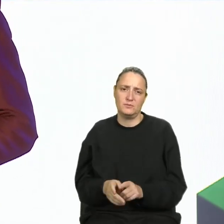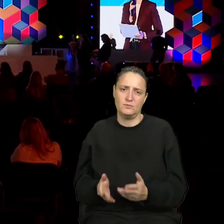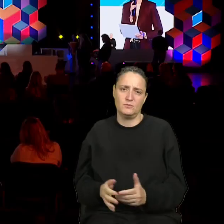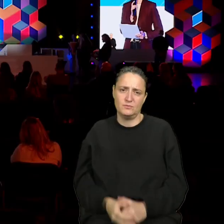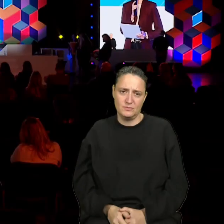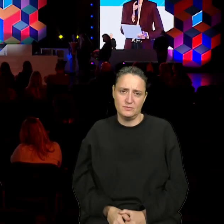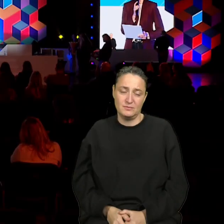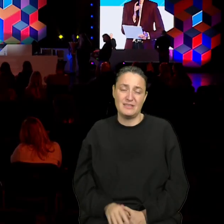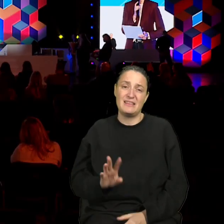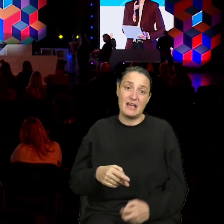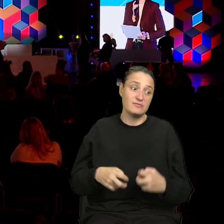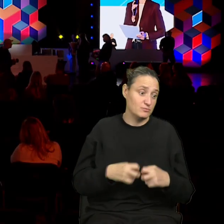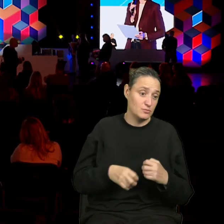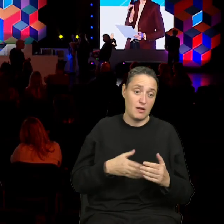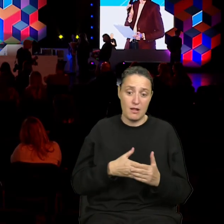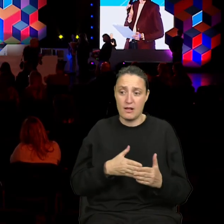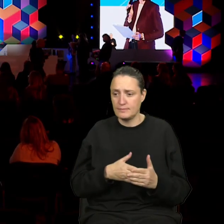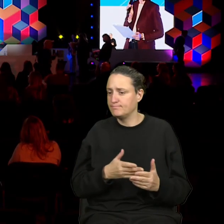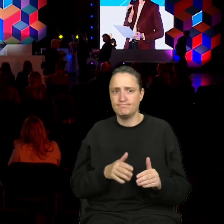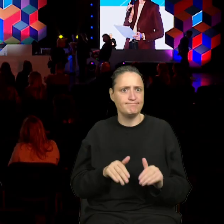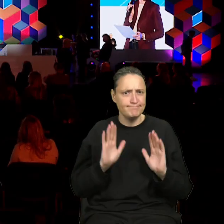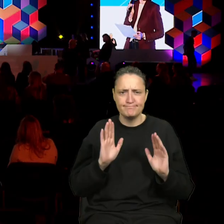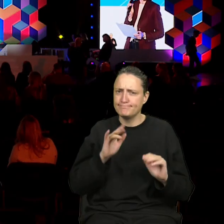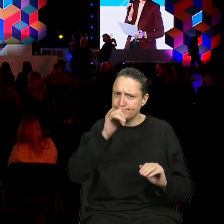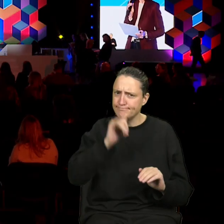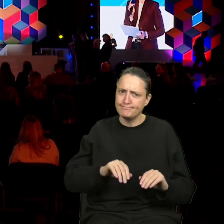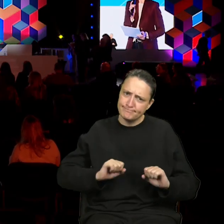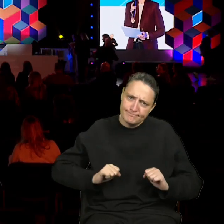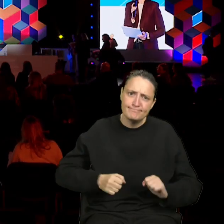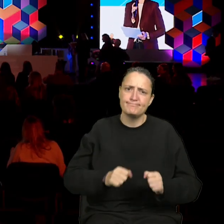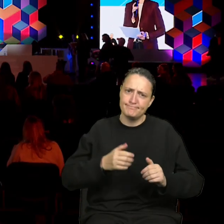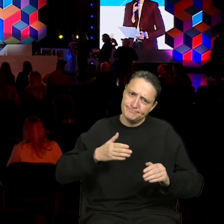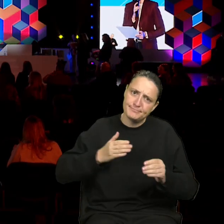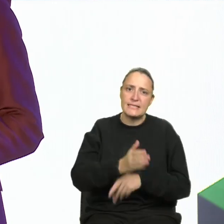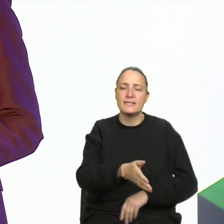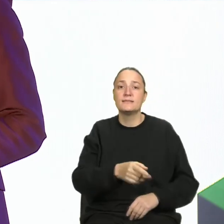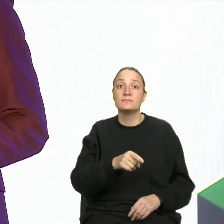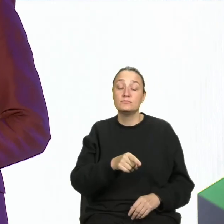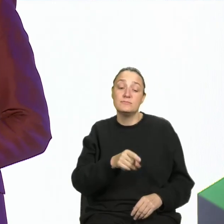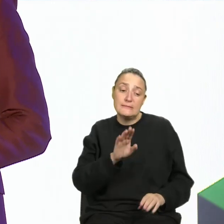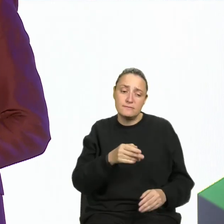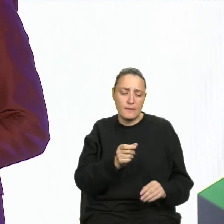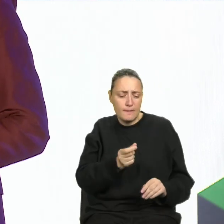tymi skillsami i tym wydarzeniem forum. No to wielki szacunek, duża praca, duże zaangażowanie.